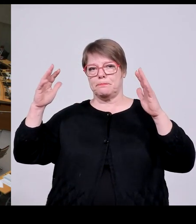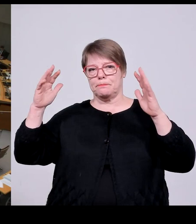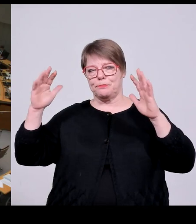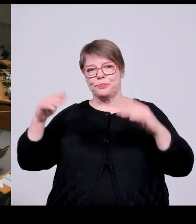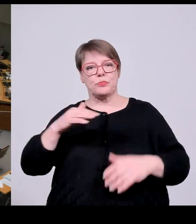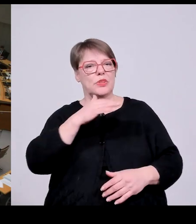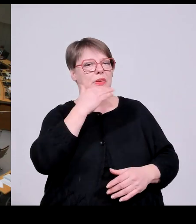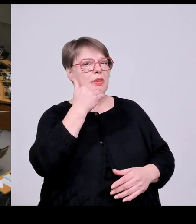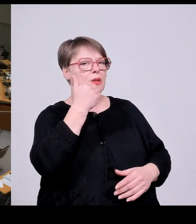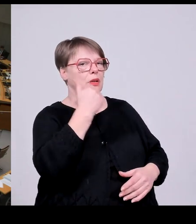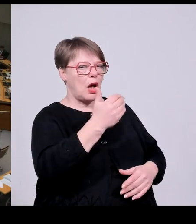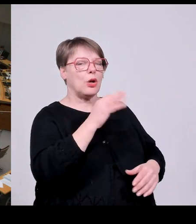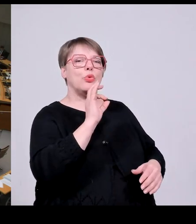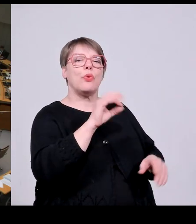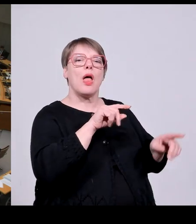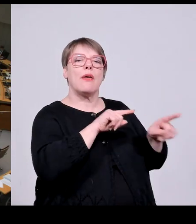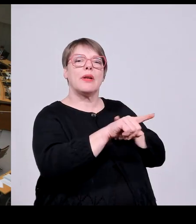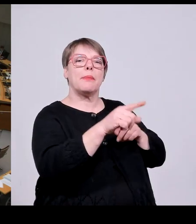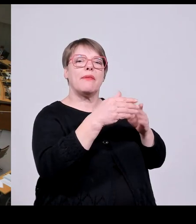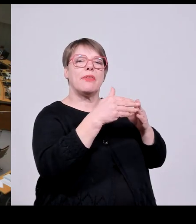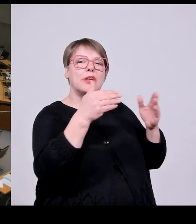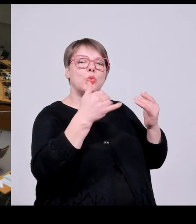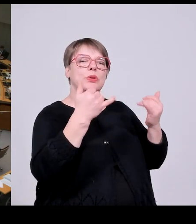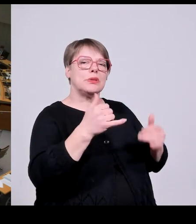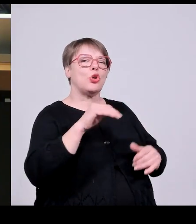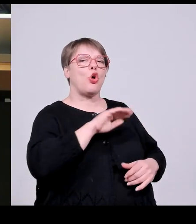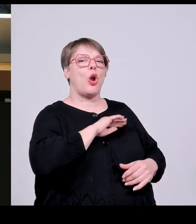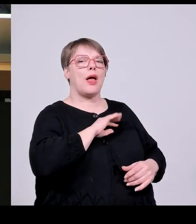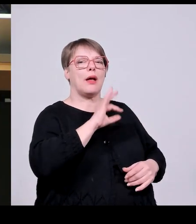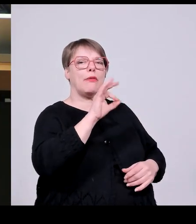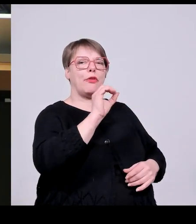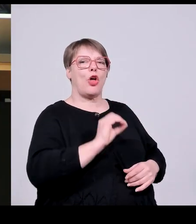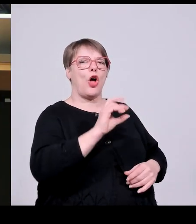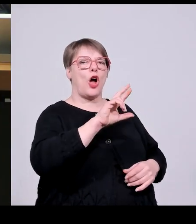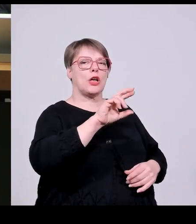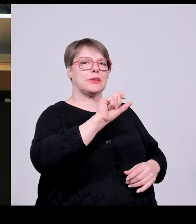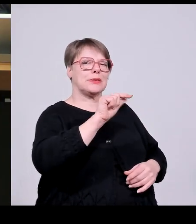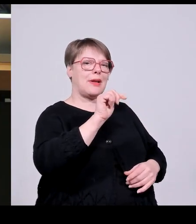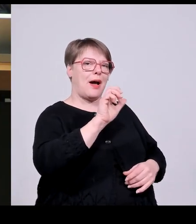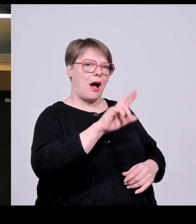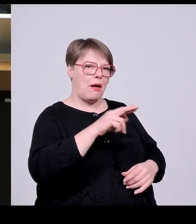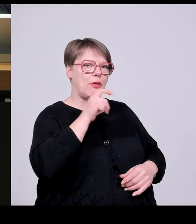Lesung der ersten Runde hier erläutert, warum wir das Gesetz ablehnen, weil es nämlich weiter ein Nebeneinander von